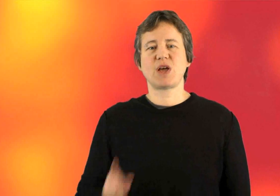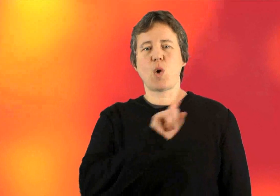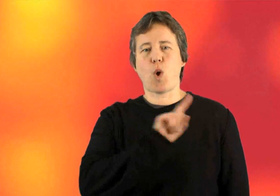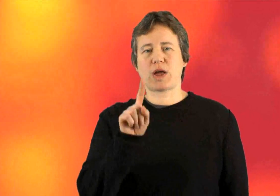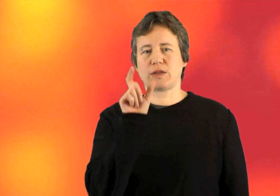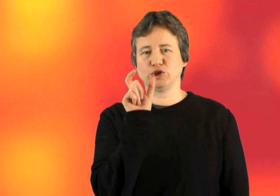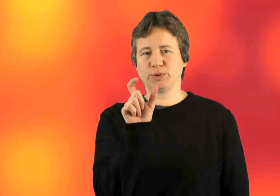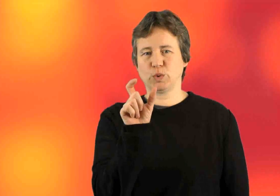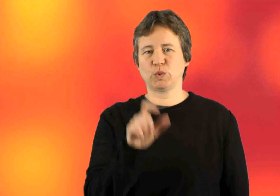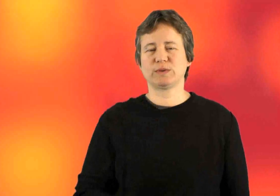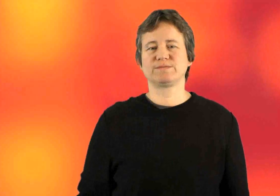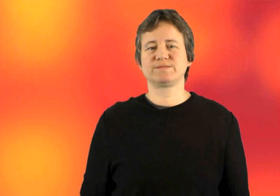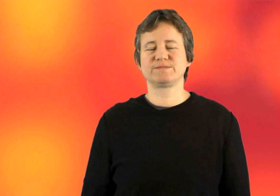Wochen-Spruch